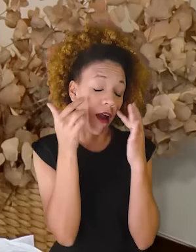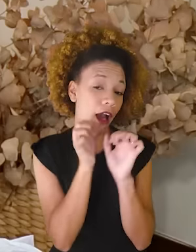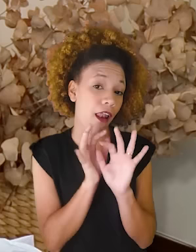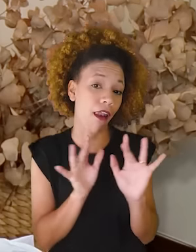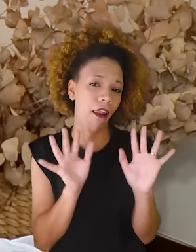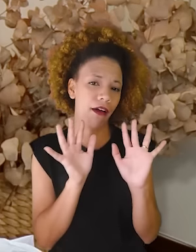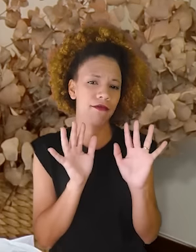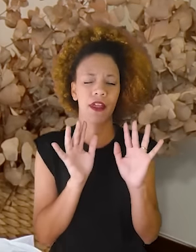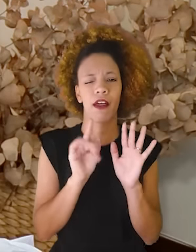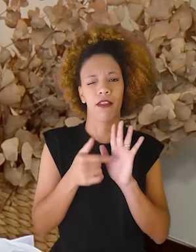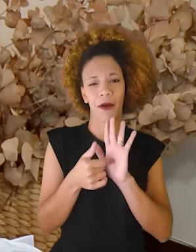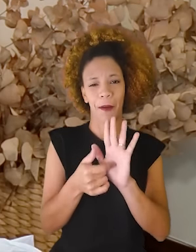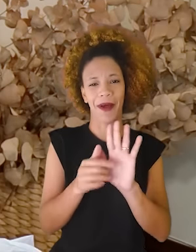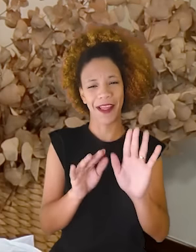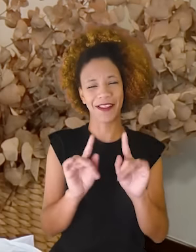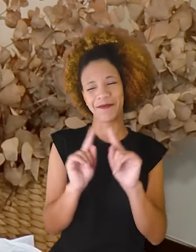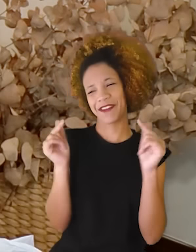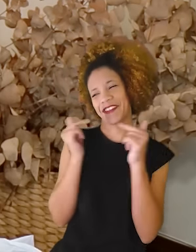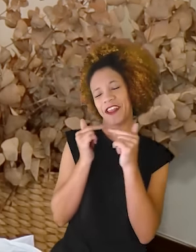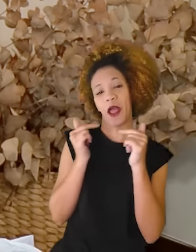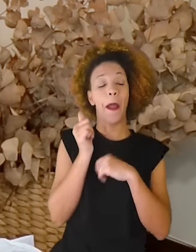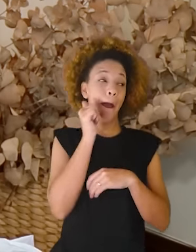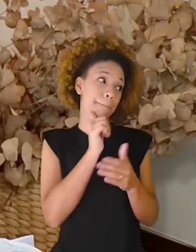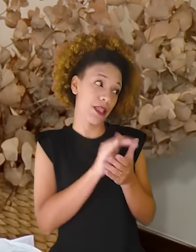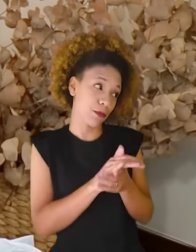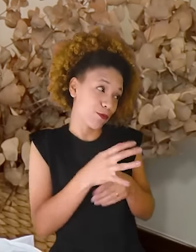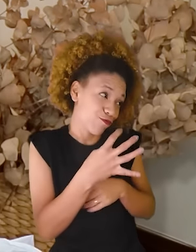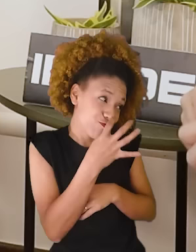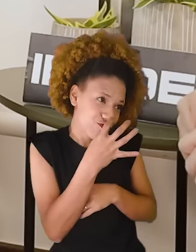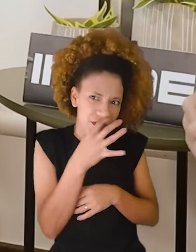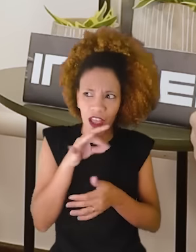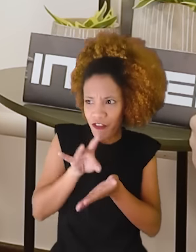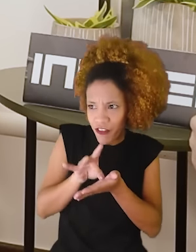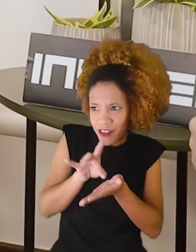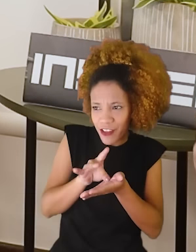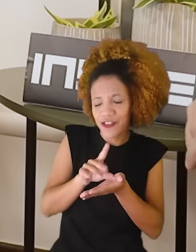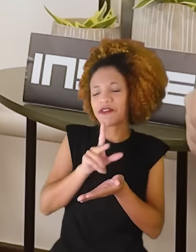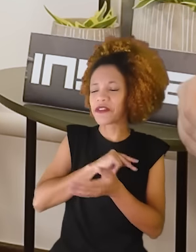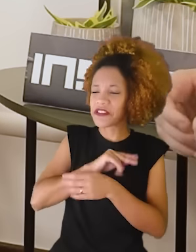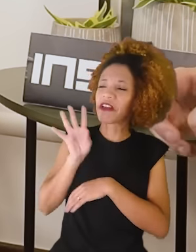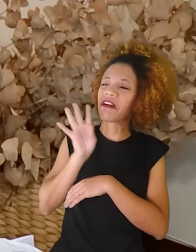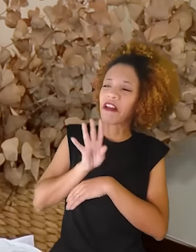que não aparece muito mas assim a minha esposa é muito sua fã é mesmo leg muito fã su fã e fã do